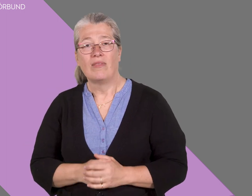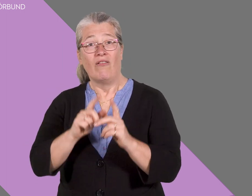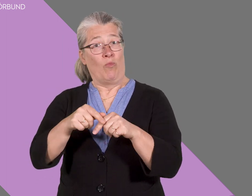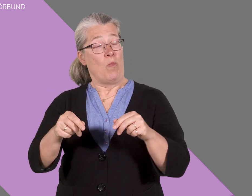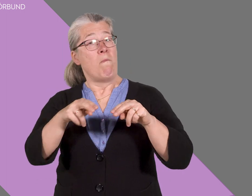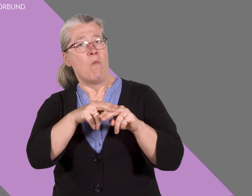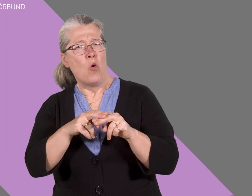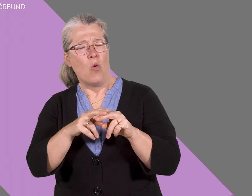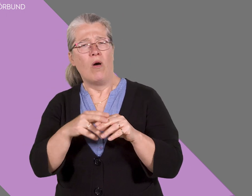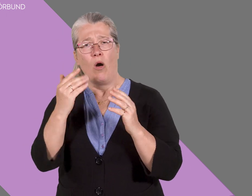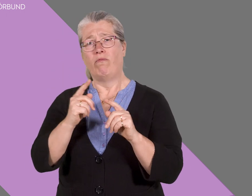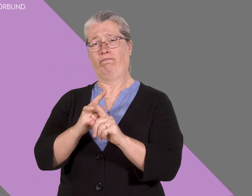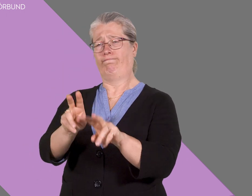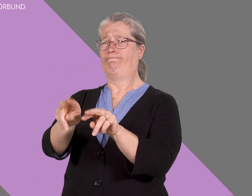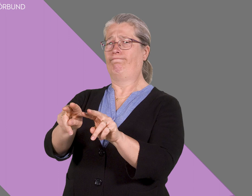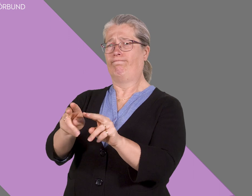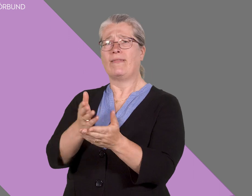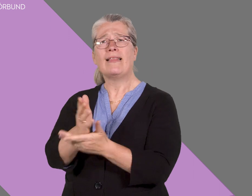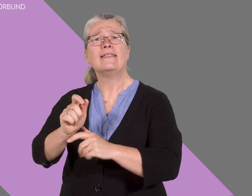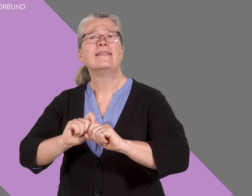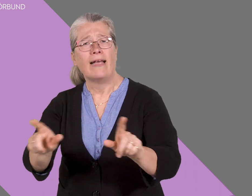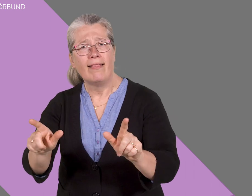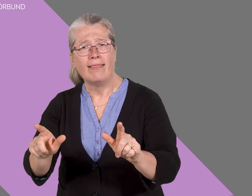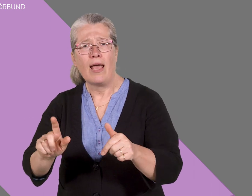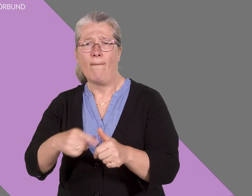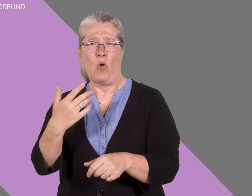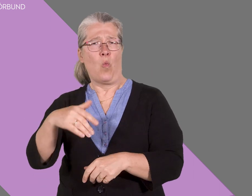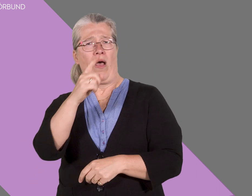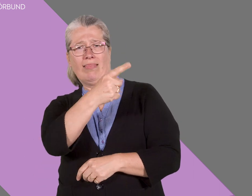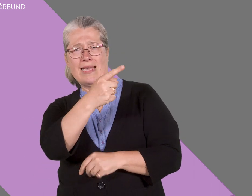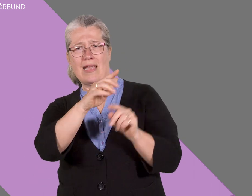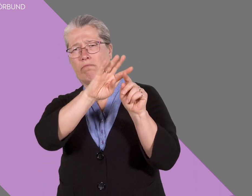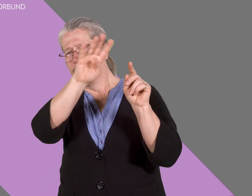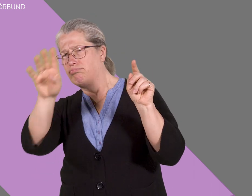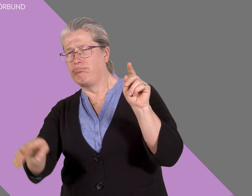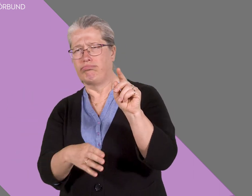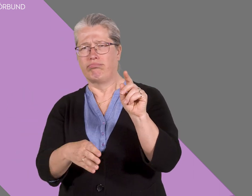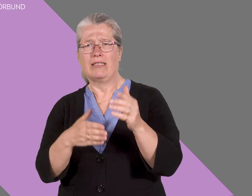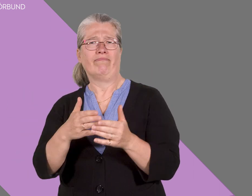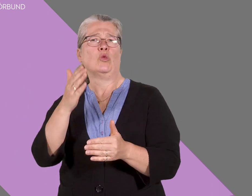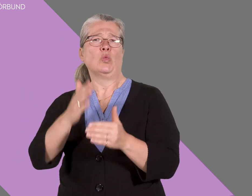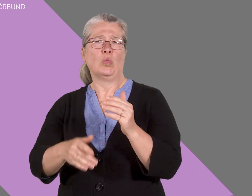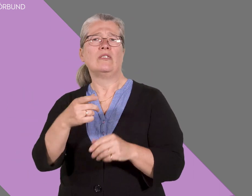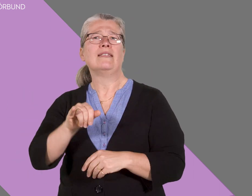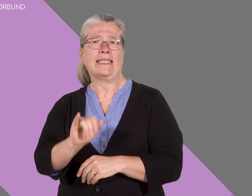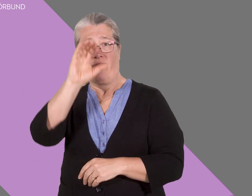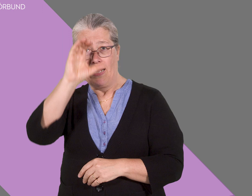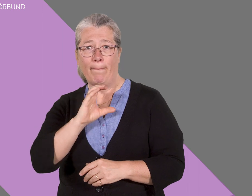Mötet förmedlas också i direktsändning som börjar klockan 10 - och slutar senast klockan 18.